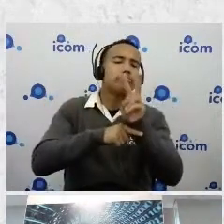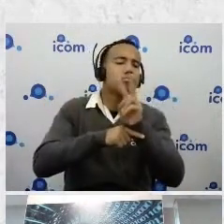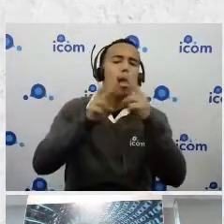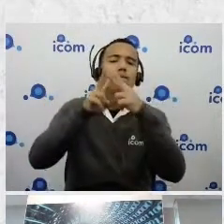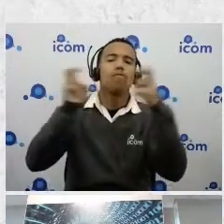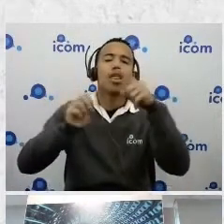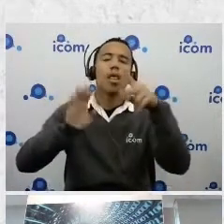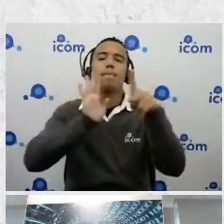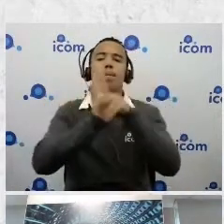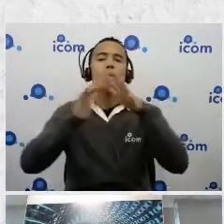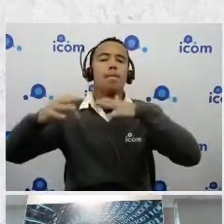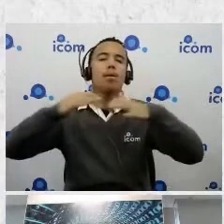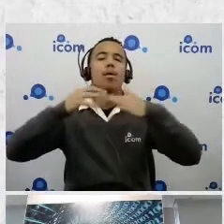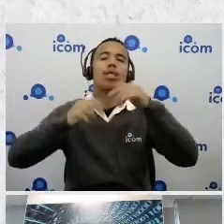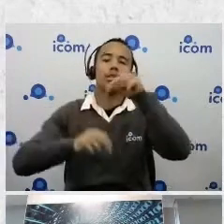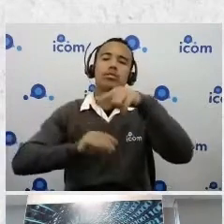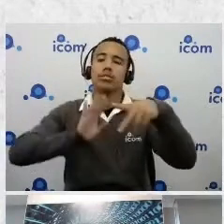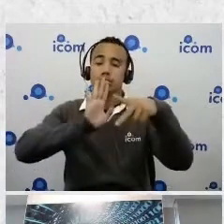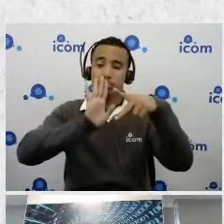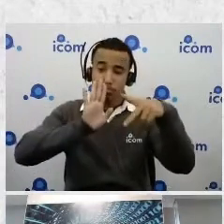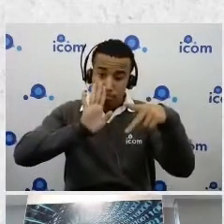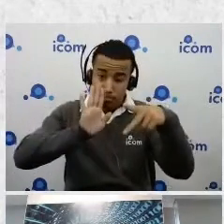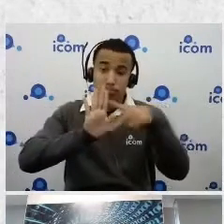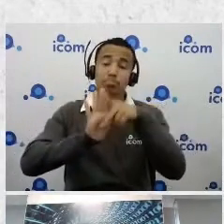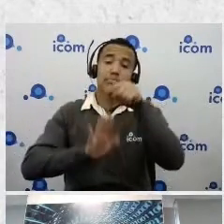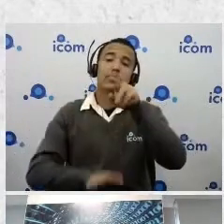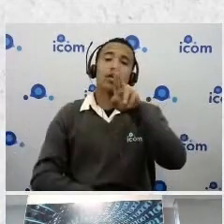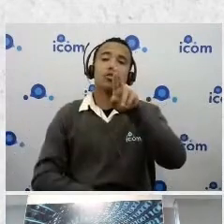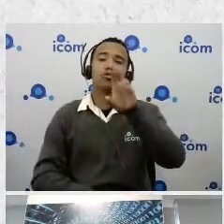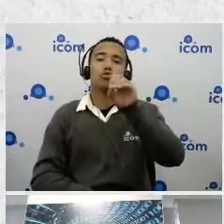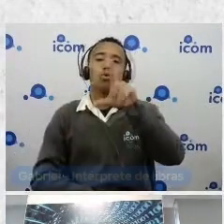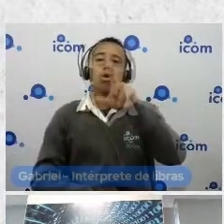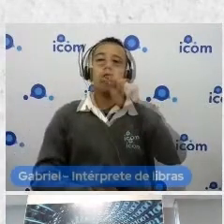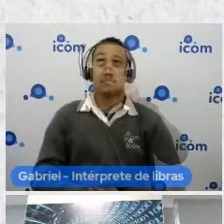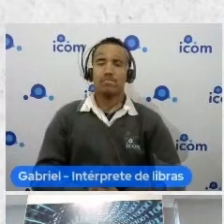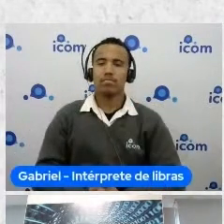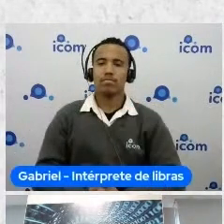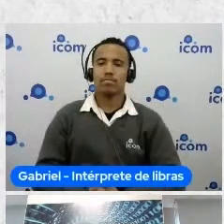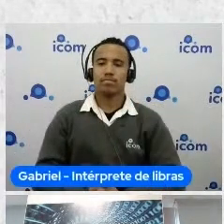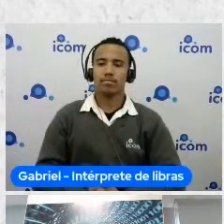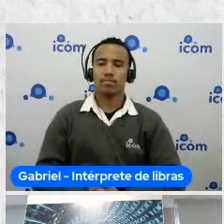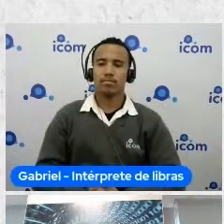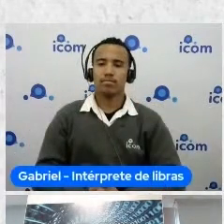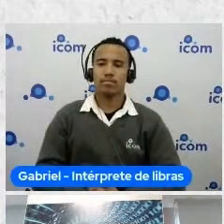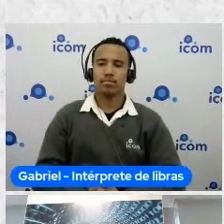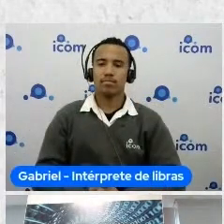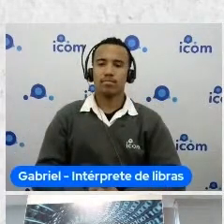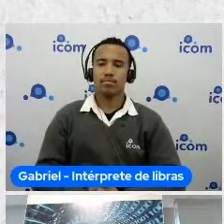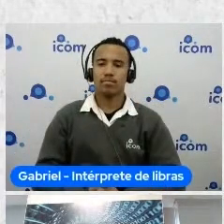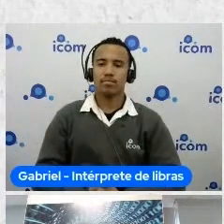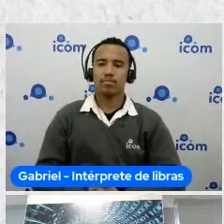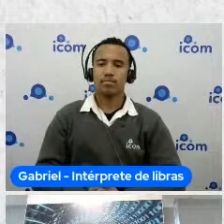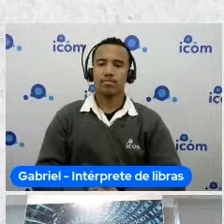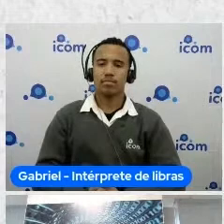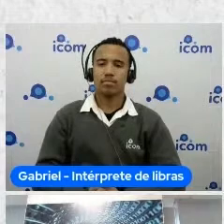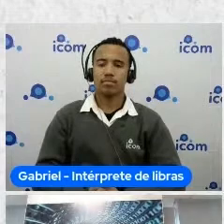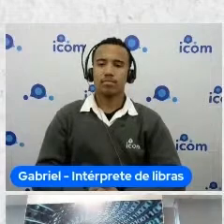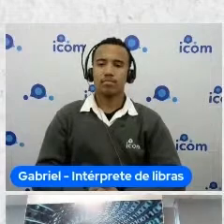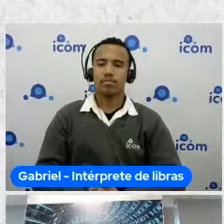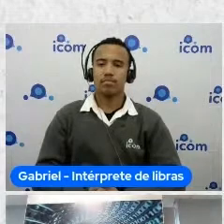atrelado ao repotenciamento de rolamentos. Ainda no slide 2, falando aqui no Brasil,